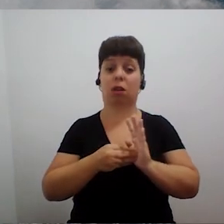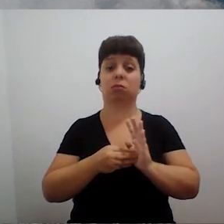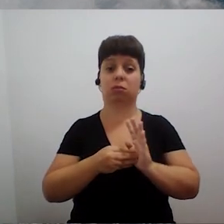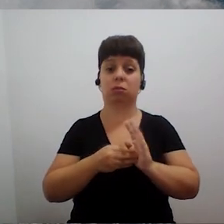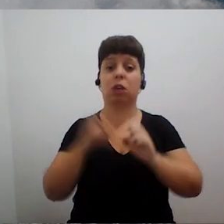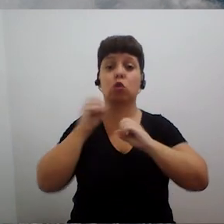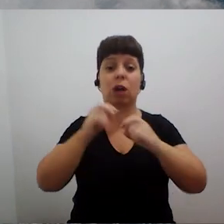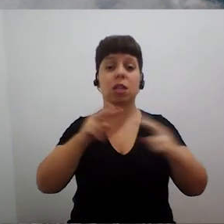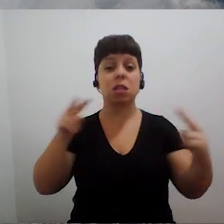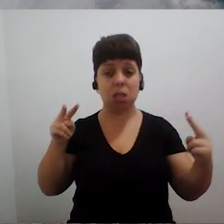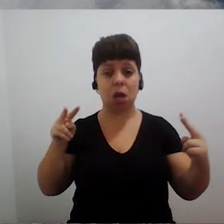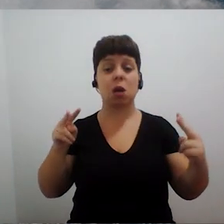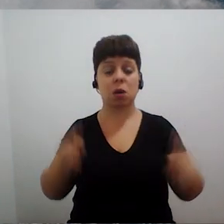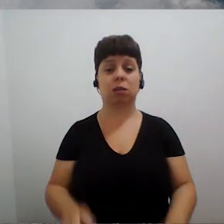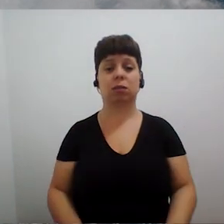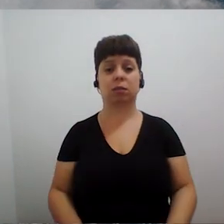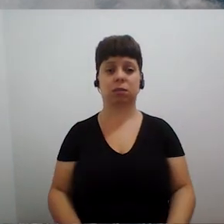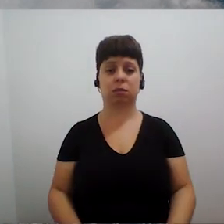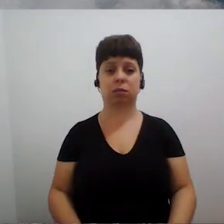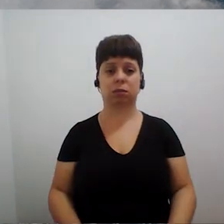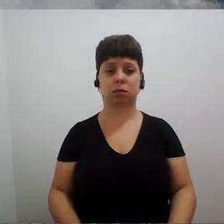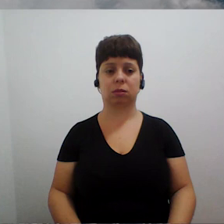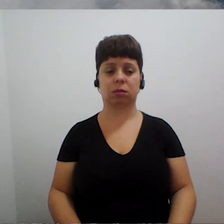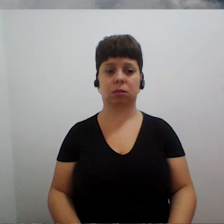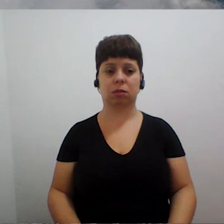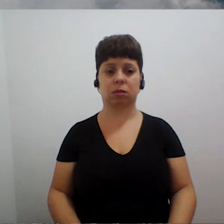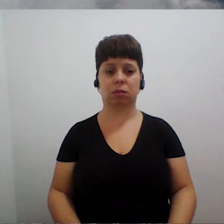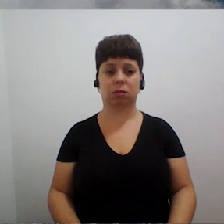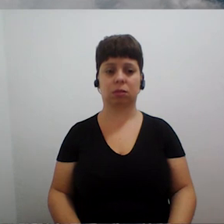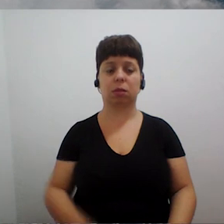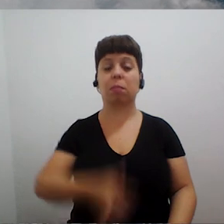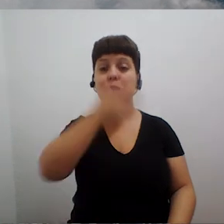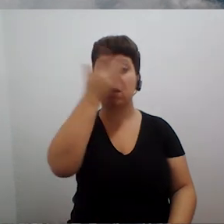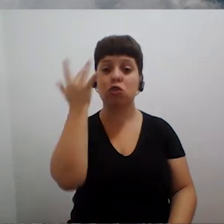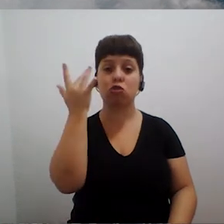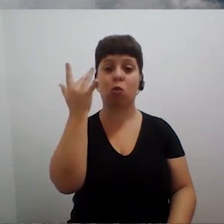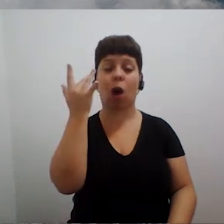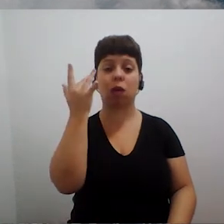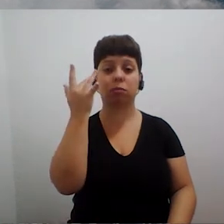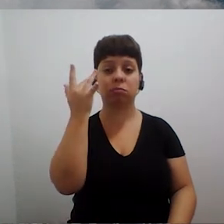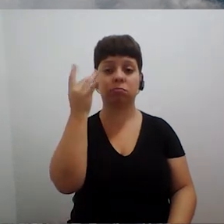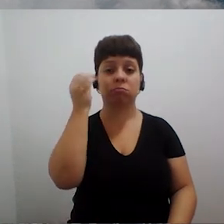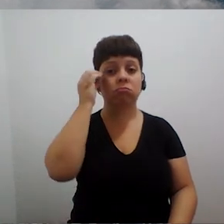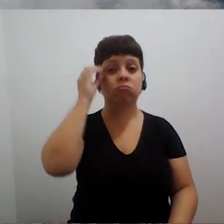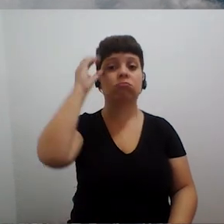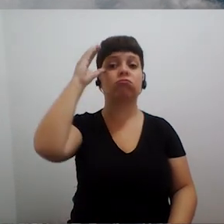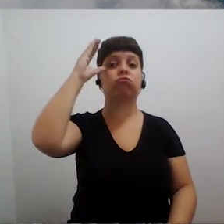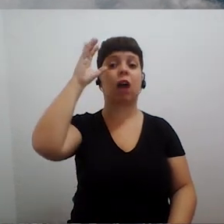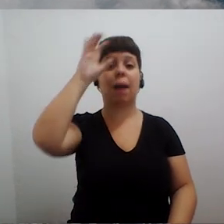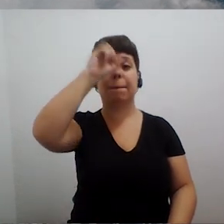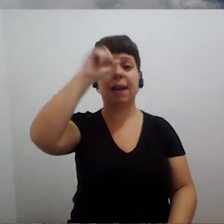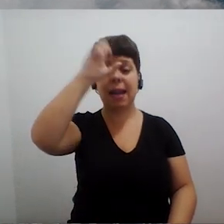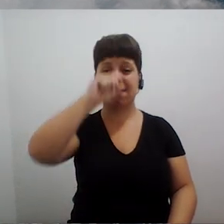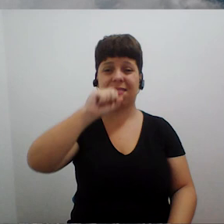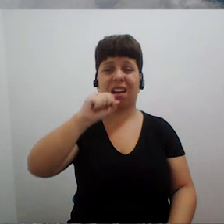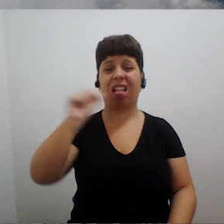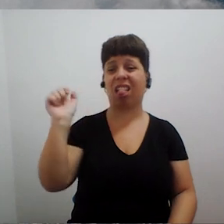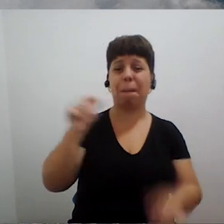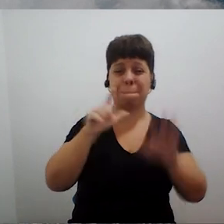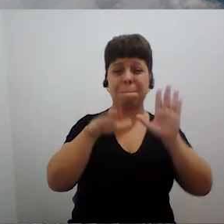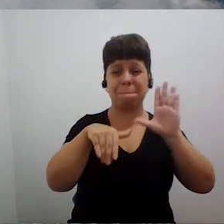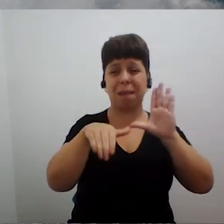remoto para que, como é que se diz, as pessoas se eduquem a não jogar lixo na praia, a não desprezar